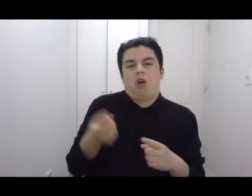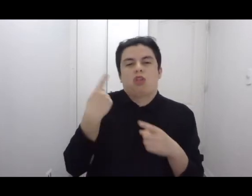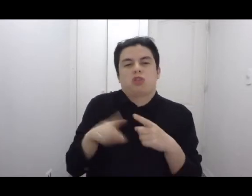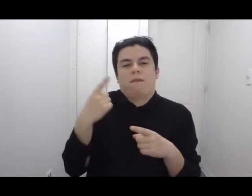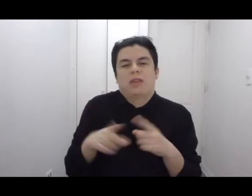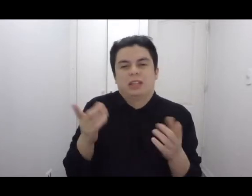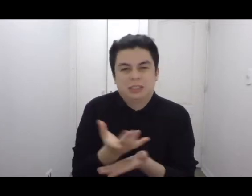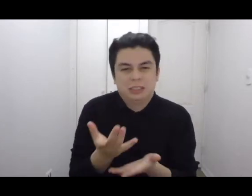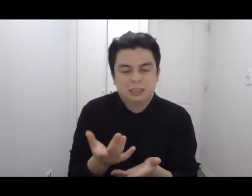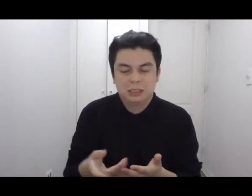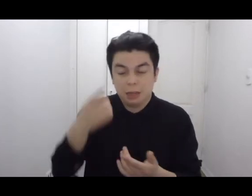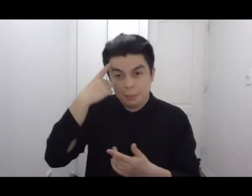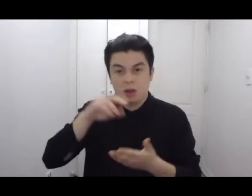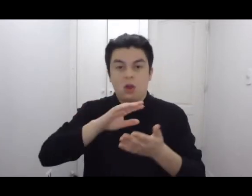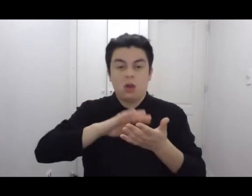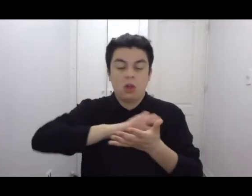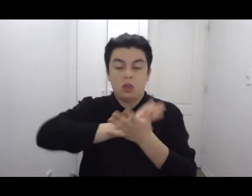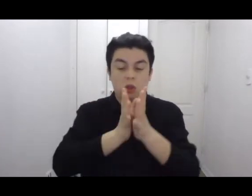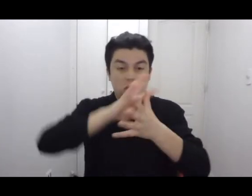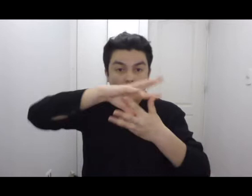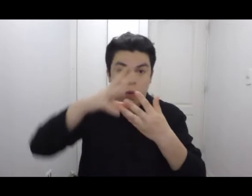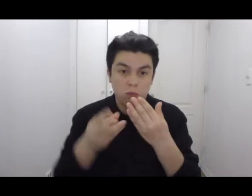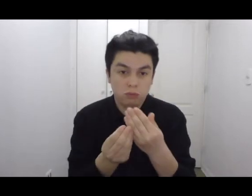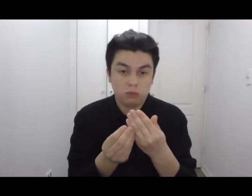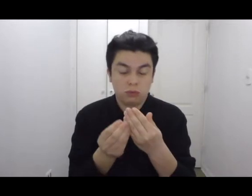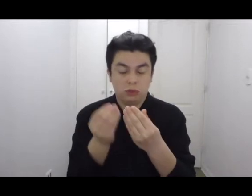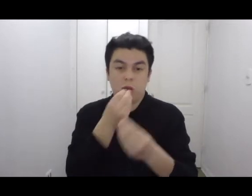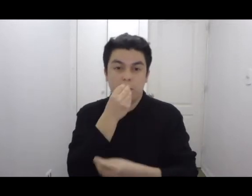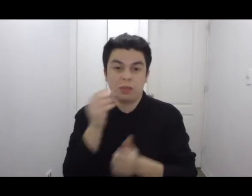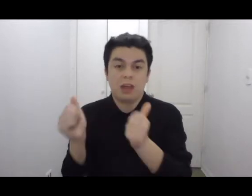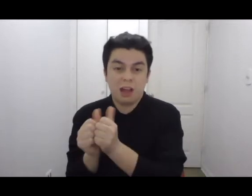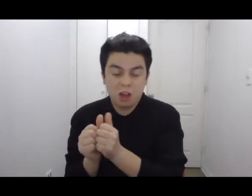dos veces a la semana no mas porque bueno asi es la cosa - hay que complementar todo esto de la alimentación